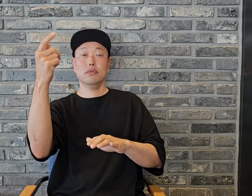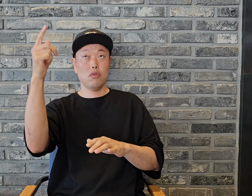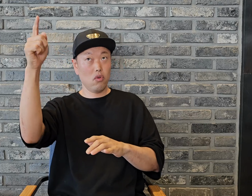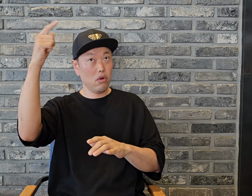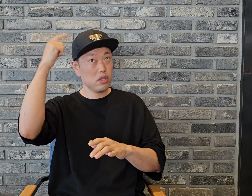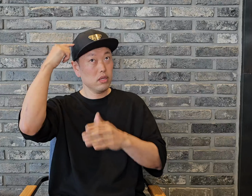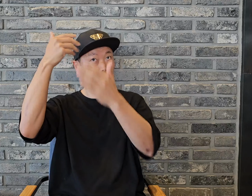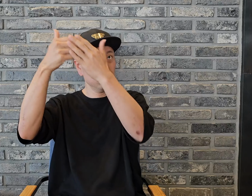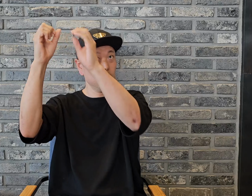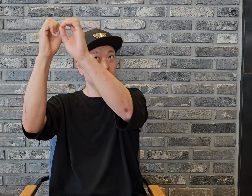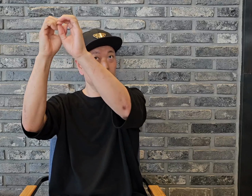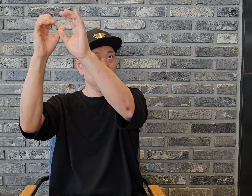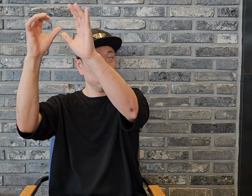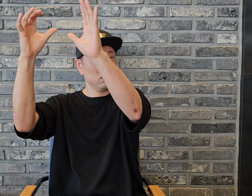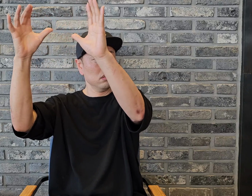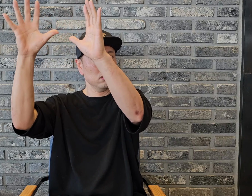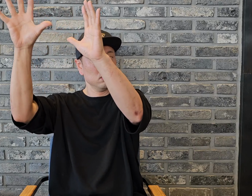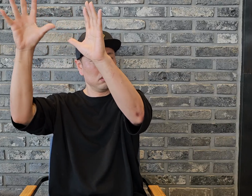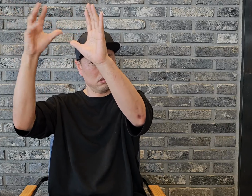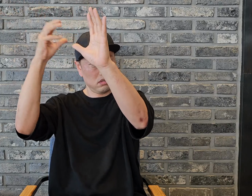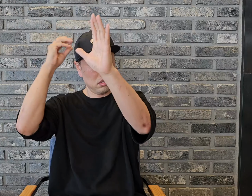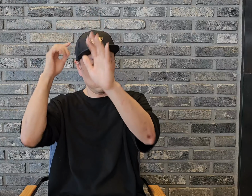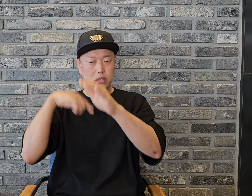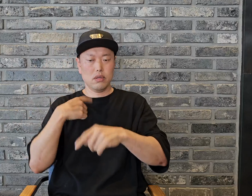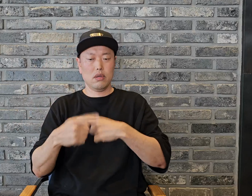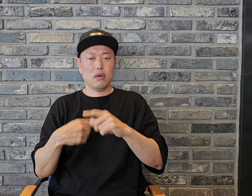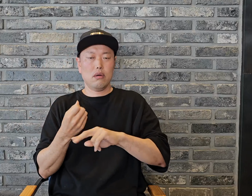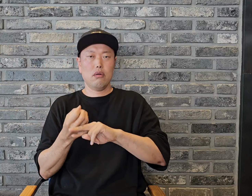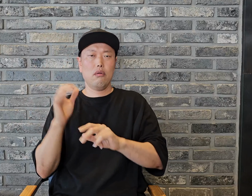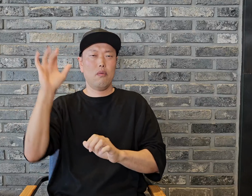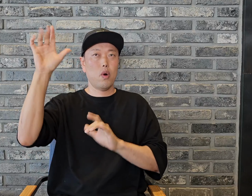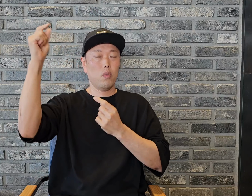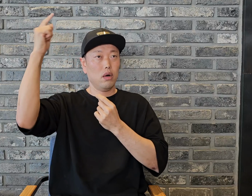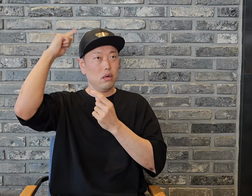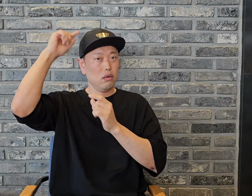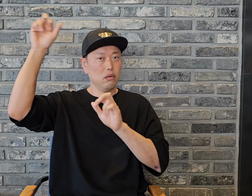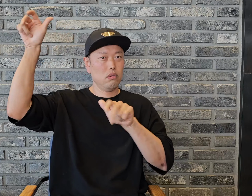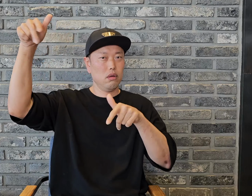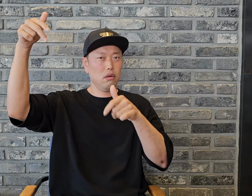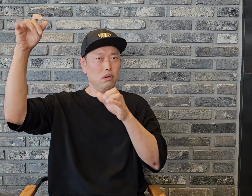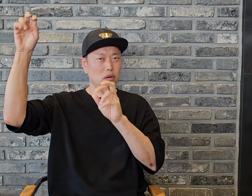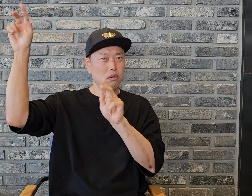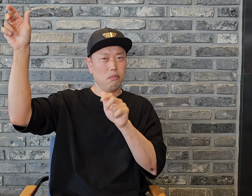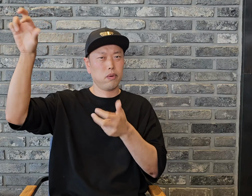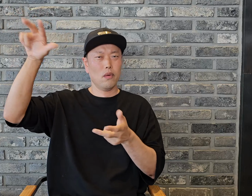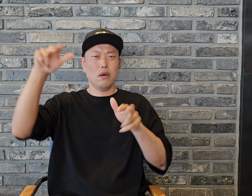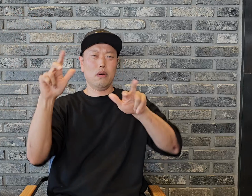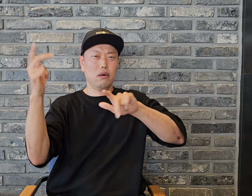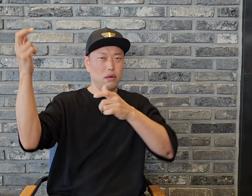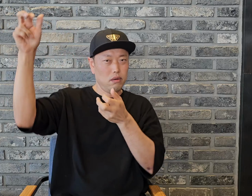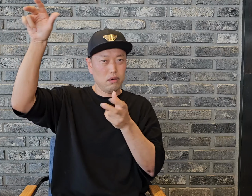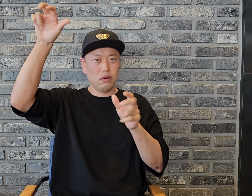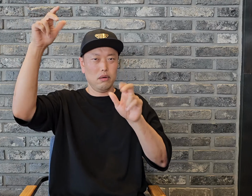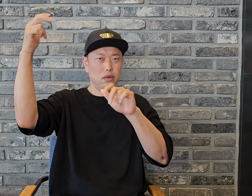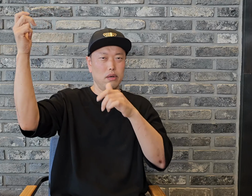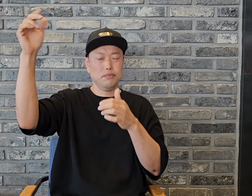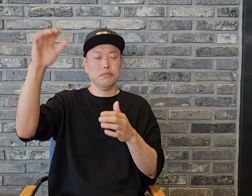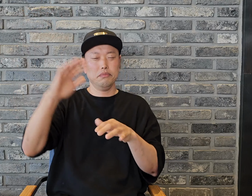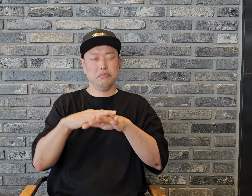頭の中で絵を描き、そのイメージをそのまま伝えてみてください。 100%完璧な再現。